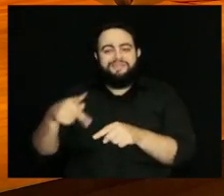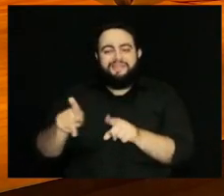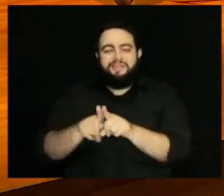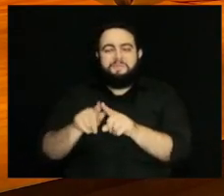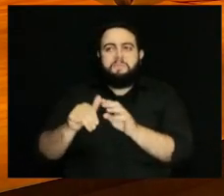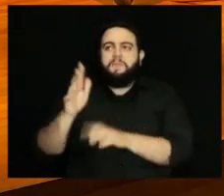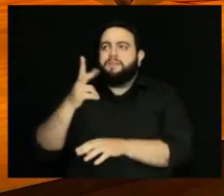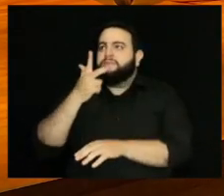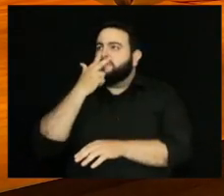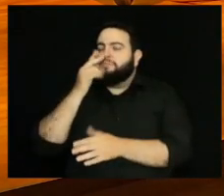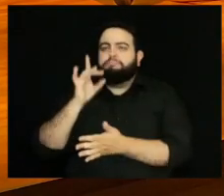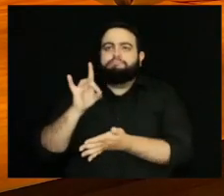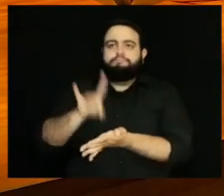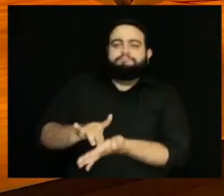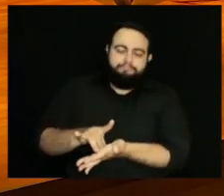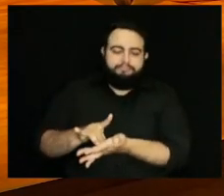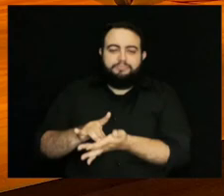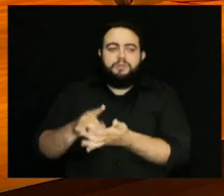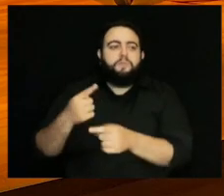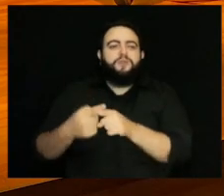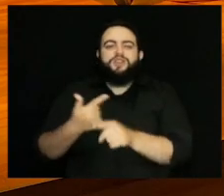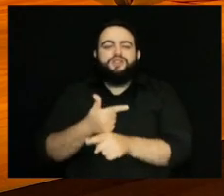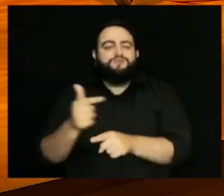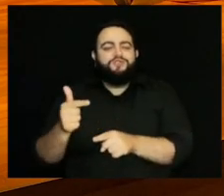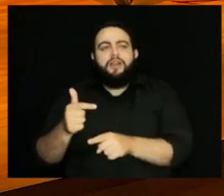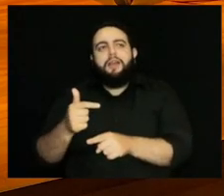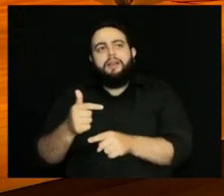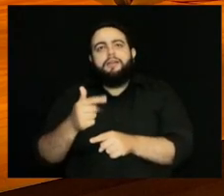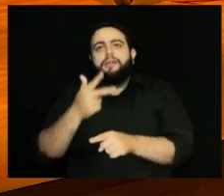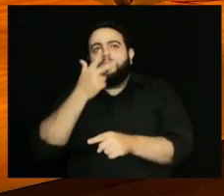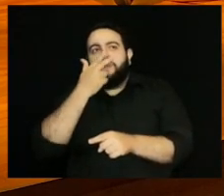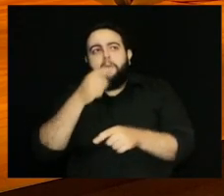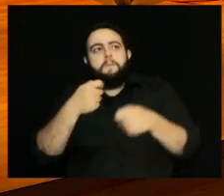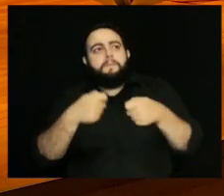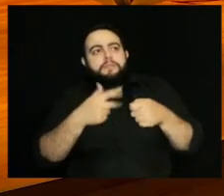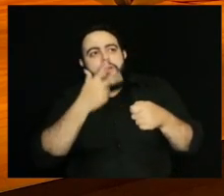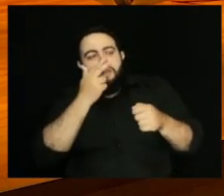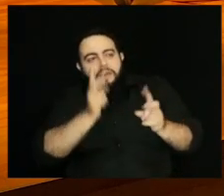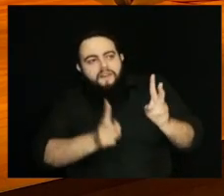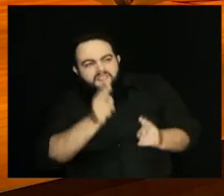se enquadravam nos padrões de quando tu toca um instrumento, um samba, ah uma harmonia de samba é